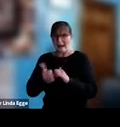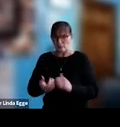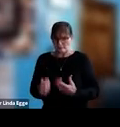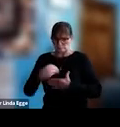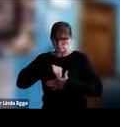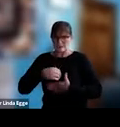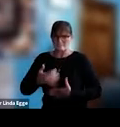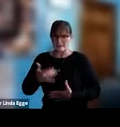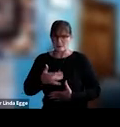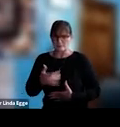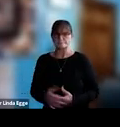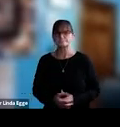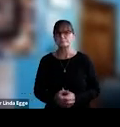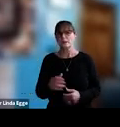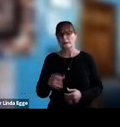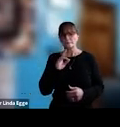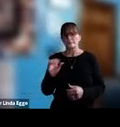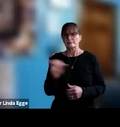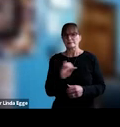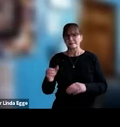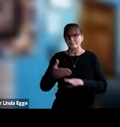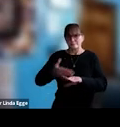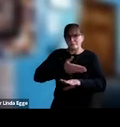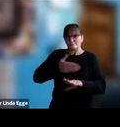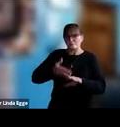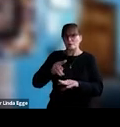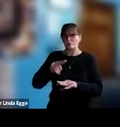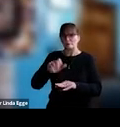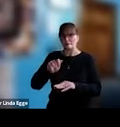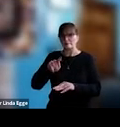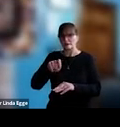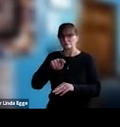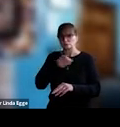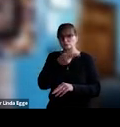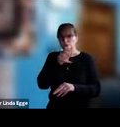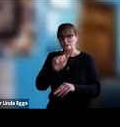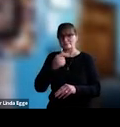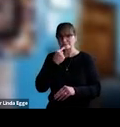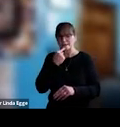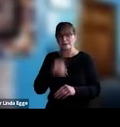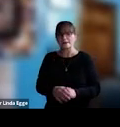Como dijo Natasha, y anoté esto para asegurarme de abordarlo en mi parte,